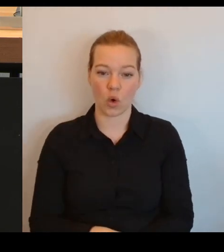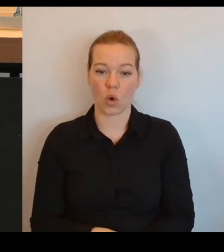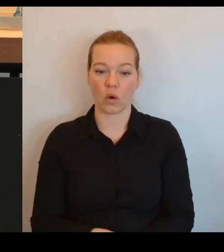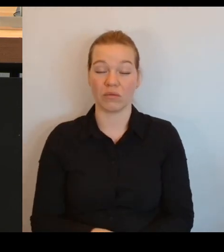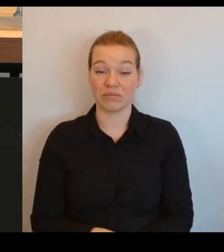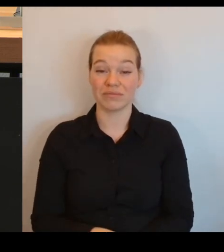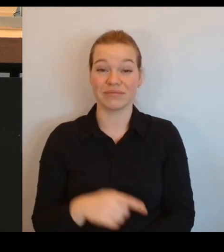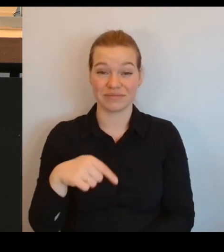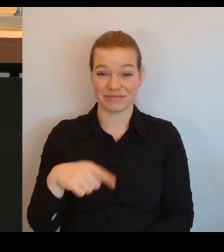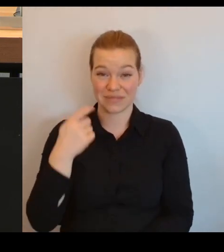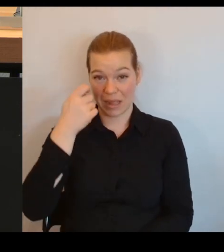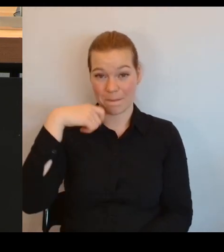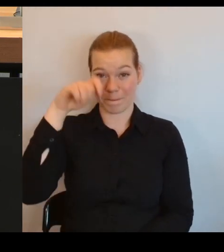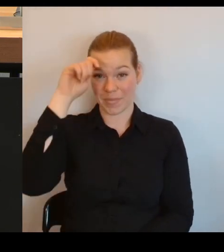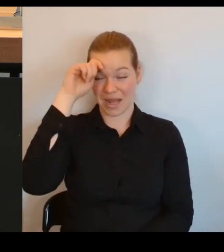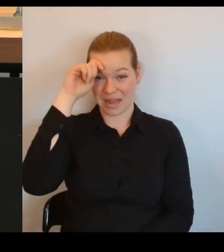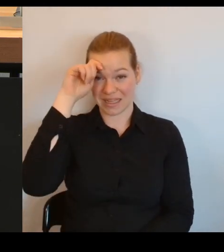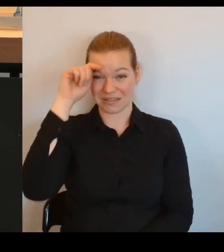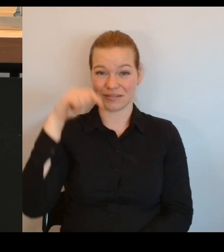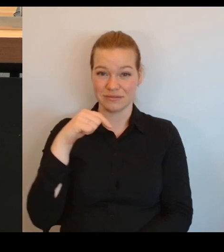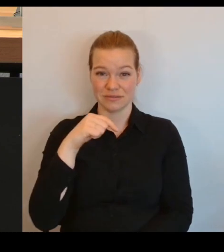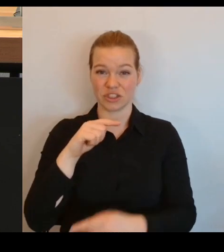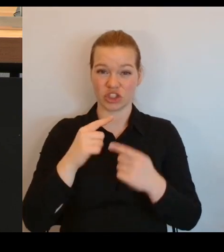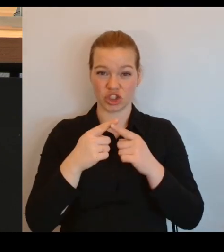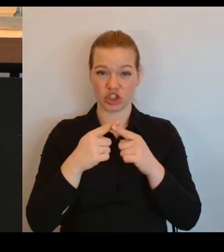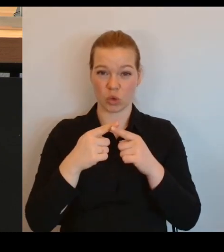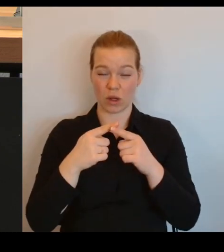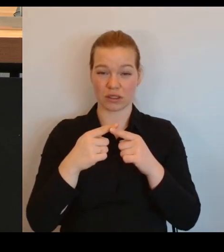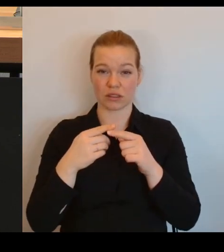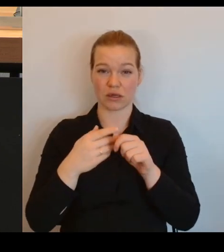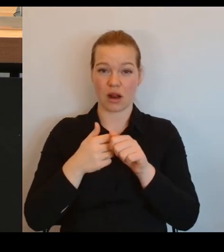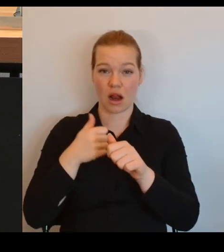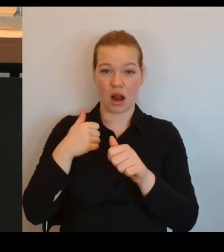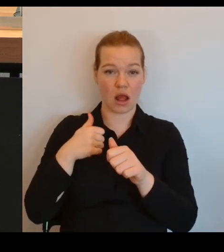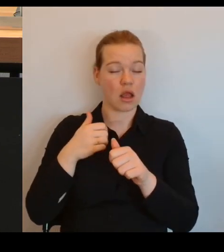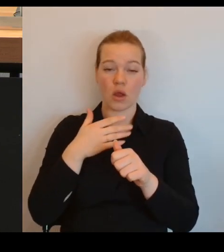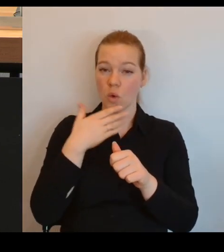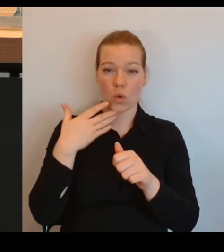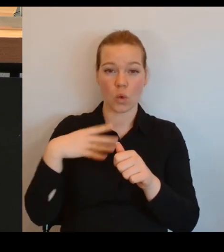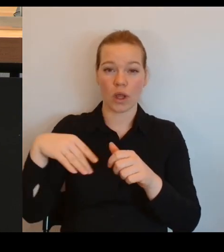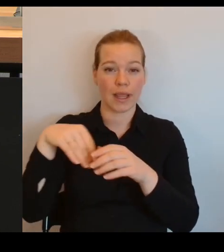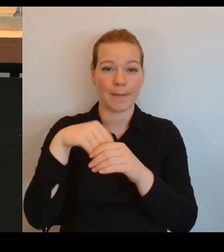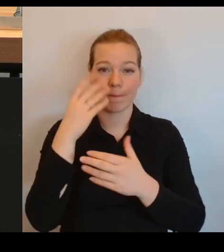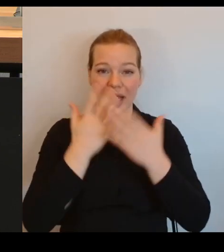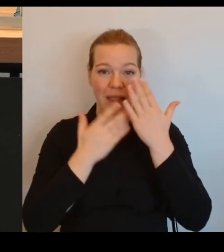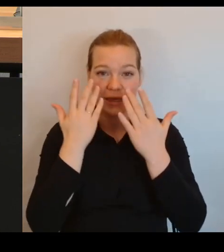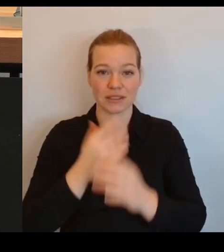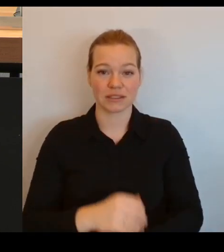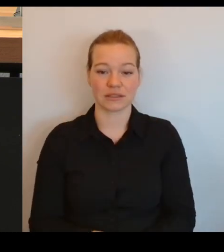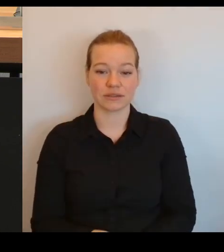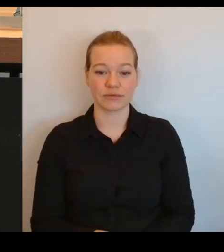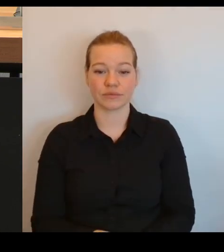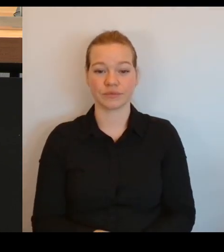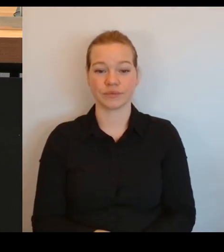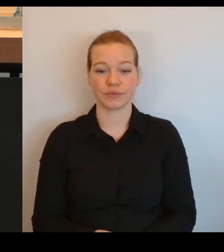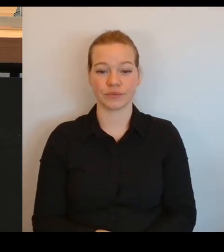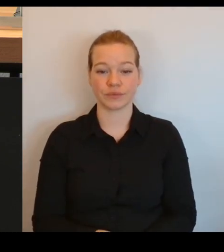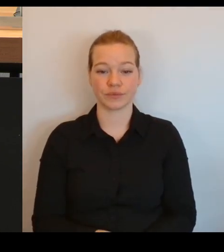Seit wir 2016 in unserer ersten Legislatur hier im Abgeordnetenhaus uns mit den Finanzen des Landes Berlin befasst haben,